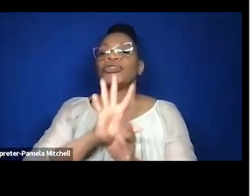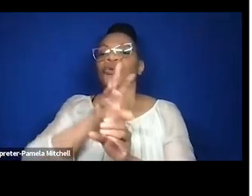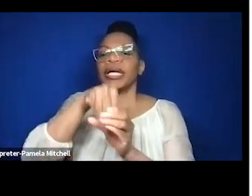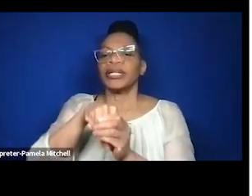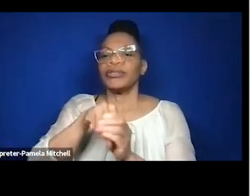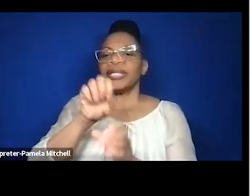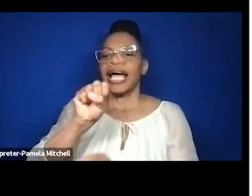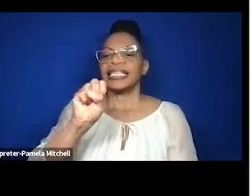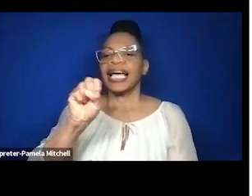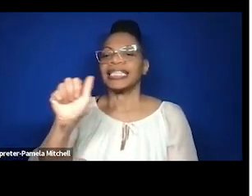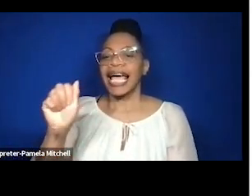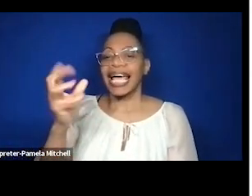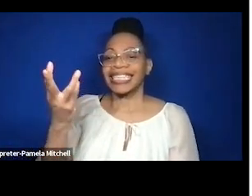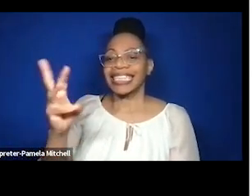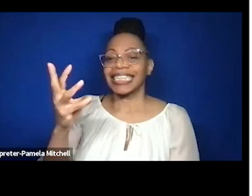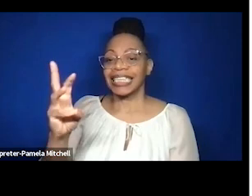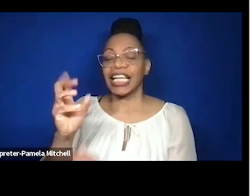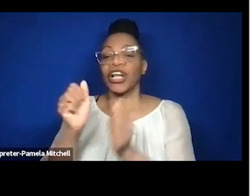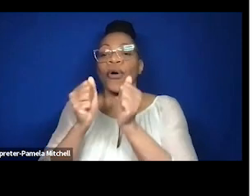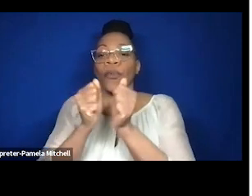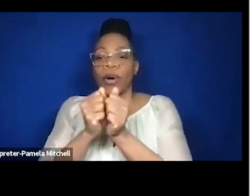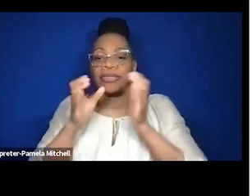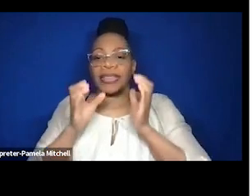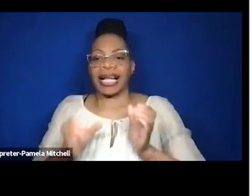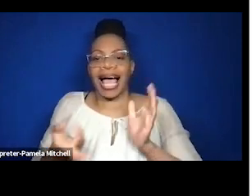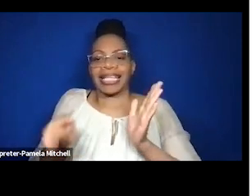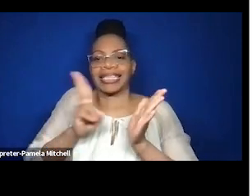con la firma del cliente en el paquete que envío.